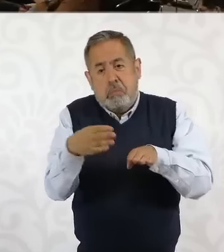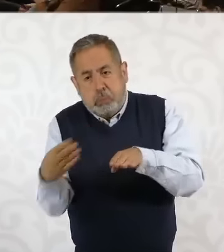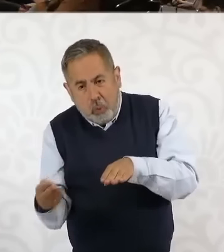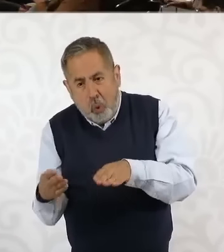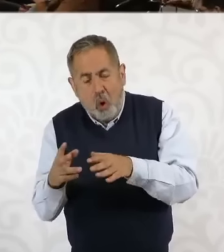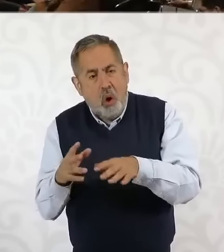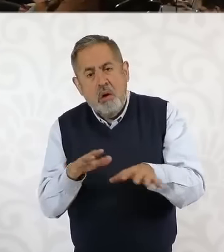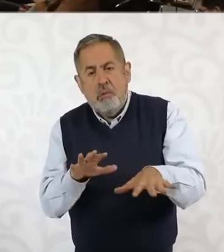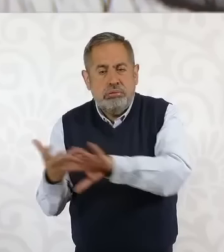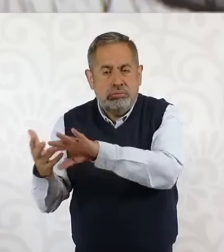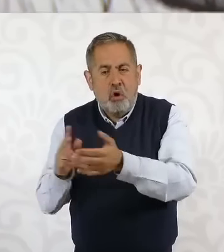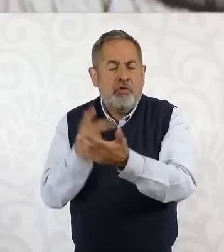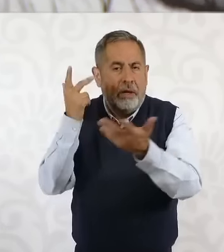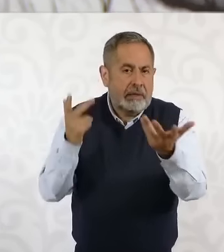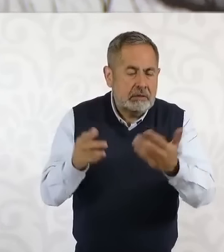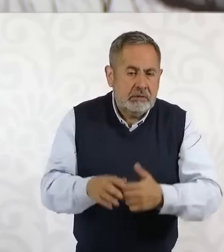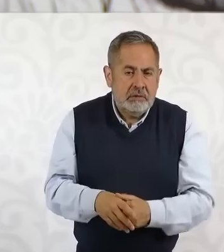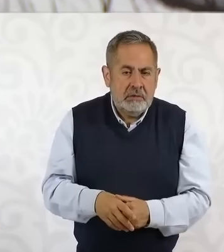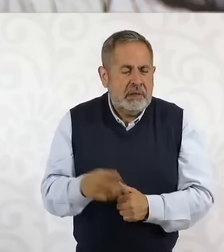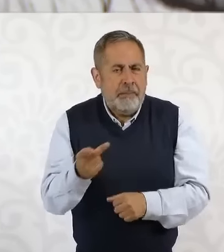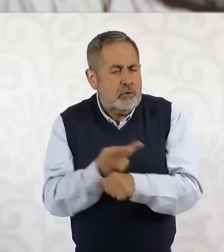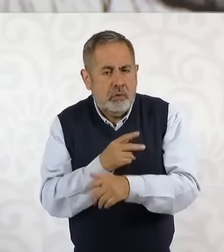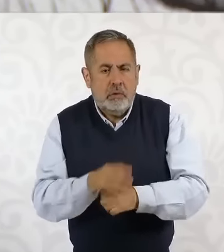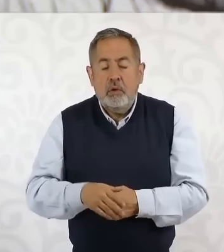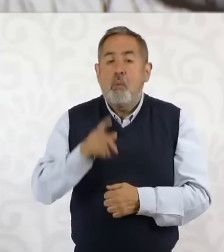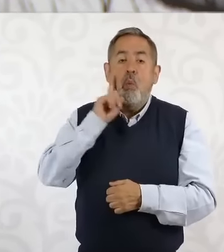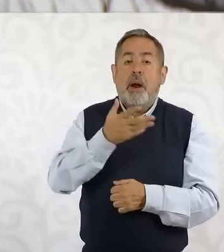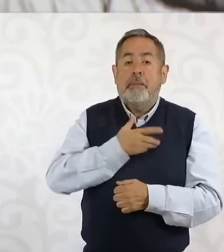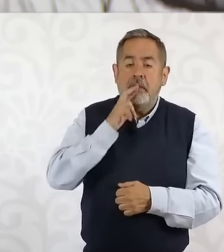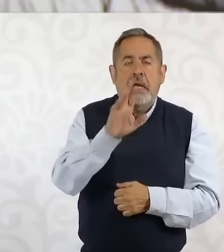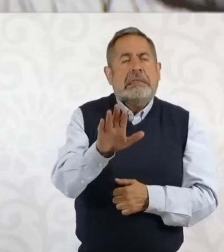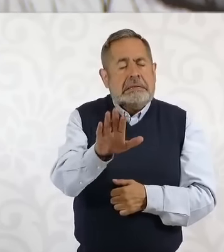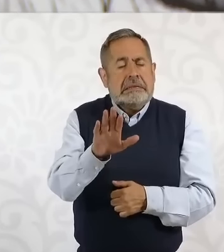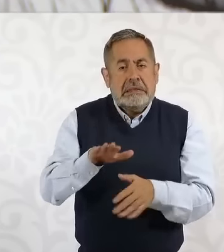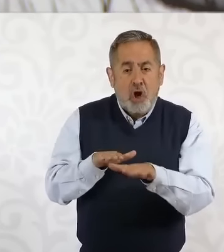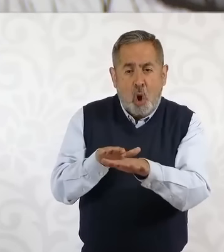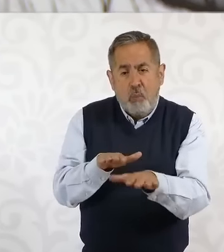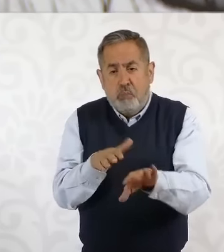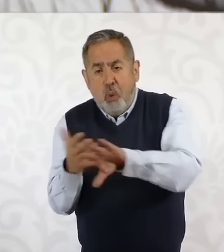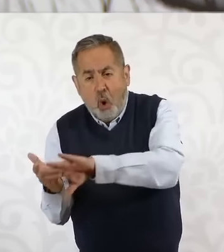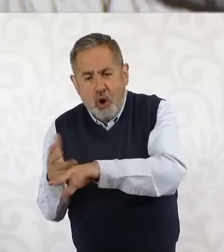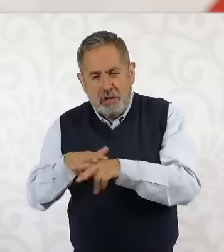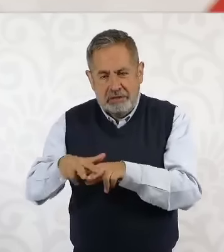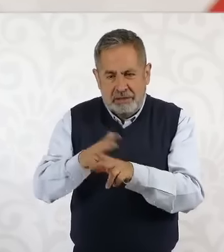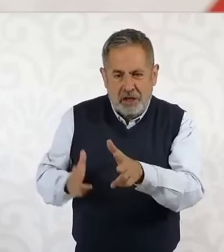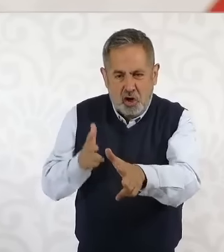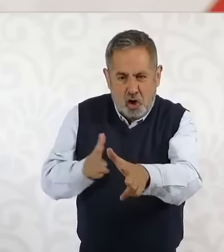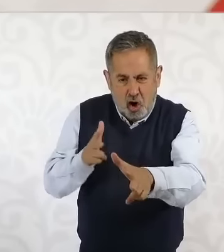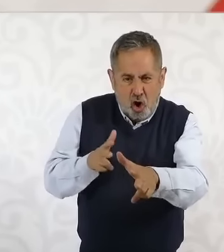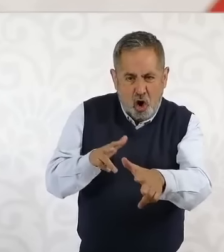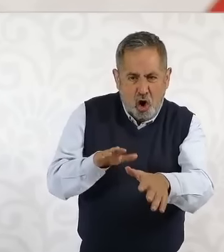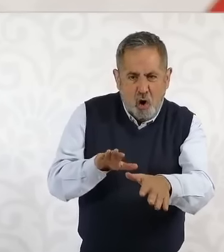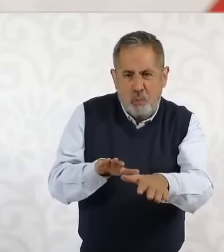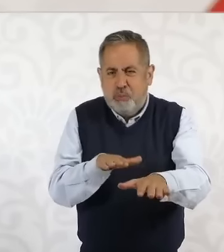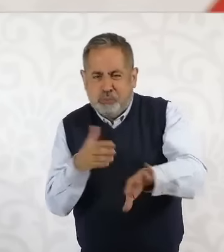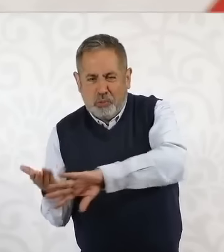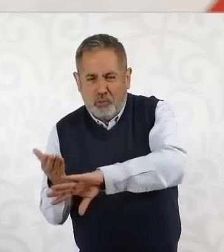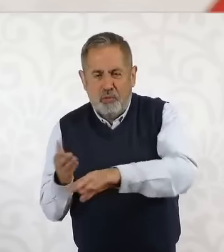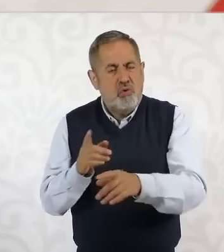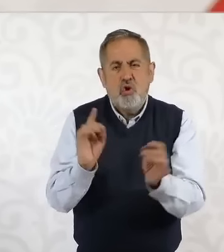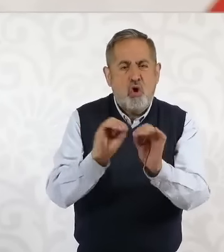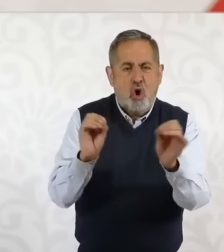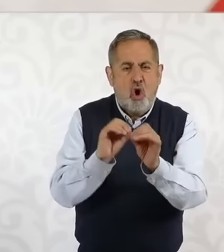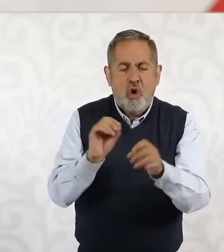un más que descarrilamiento. Eh, em se movió, digamos, no cayeron completamente los vagones,